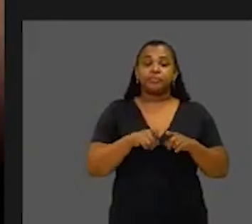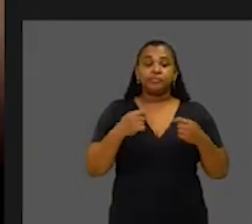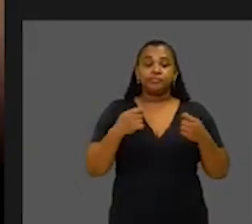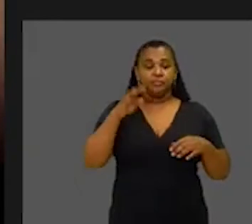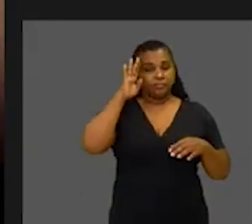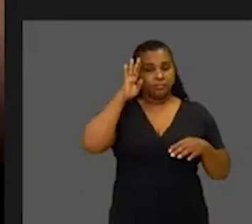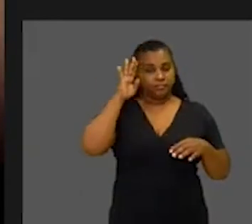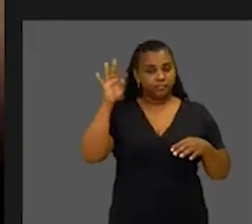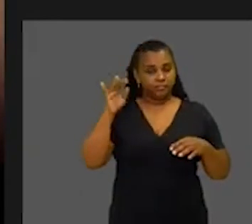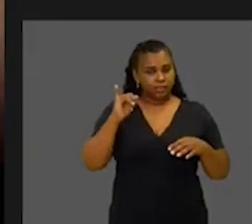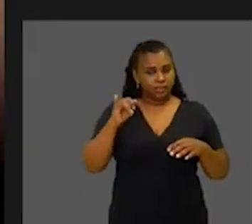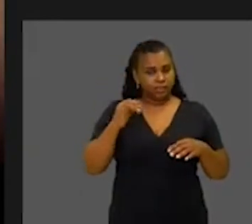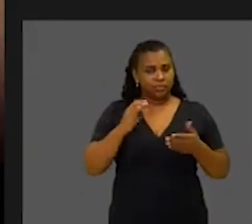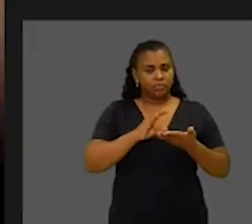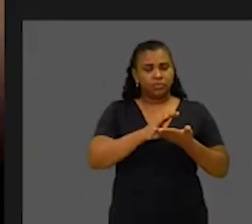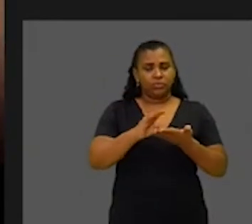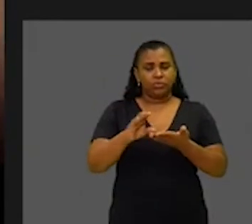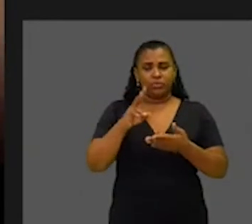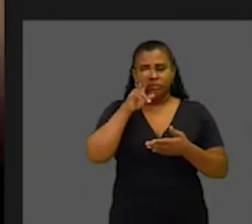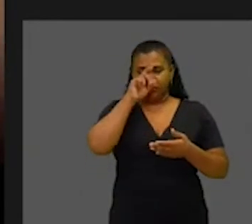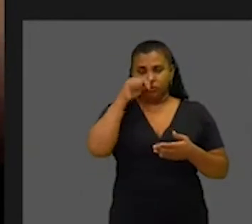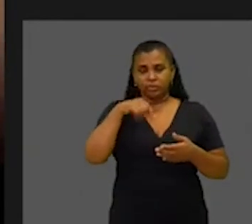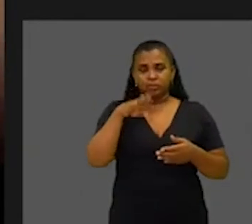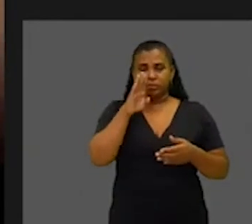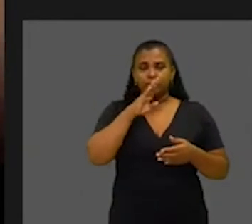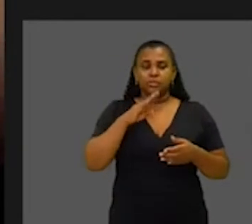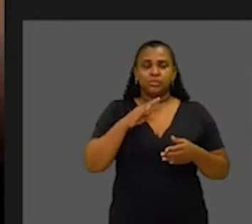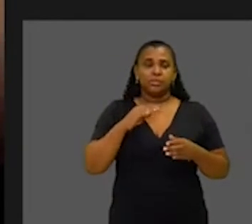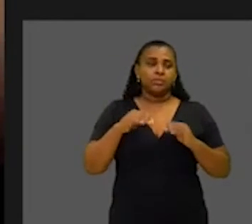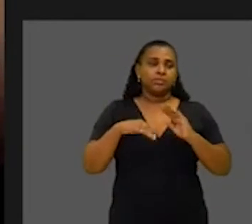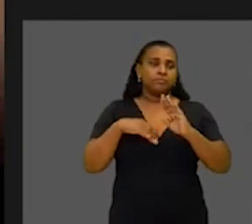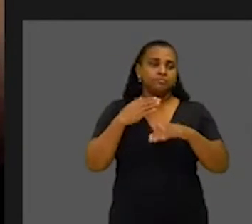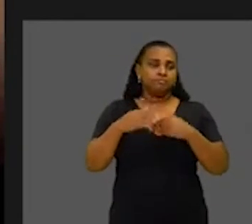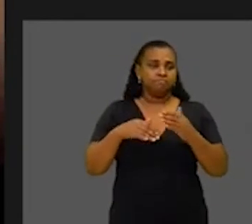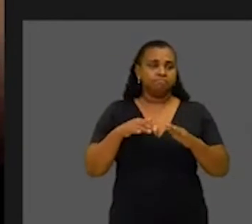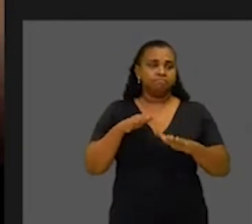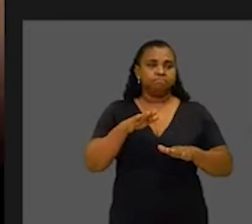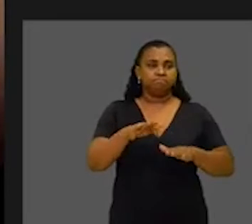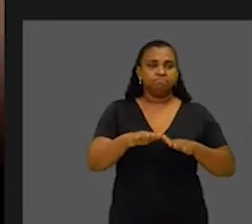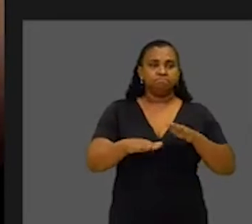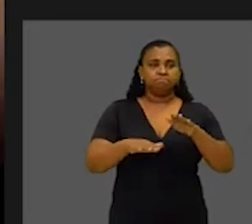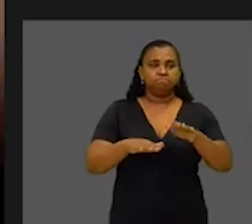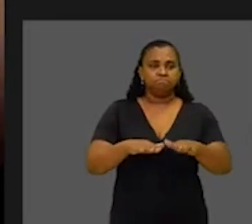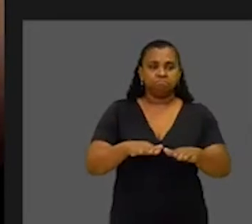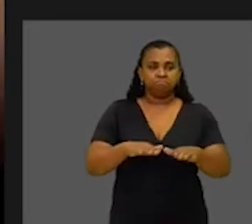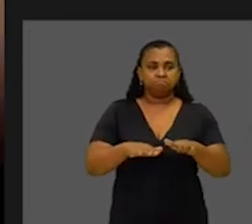público fortíssima aqui no Brasil vários Passos não estariam sendo dar e aqui eu também tenho que